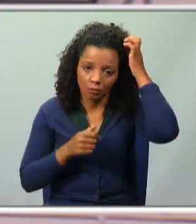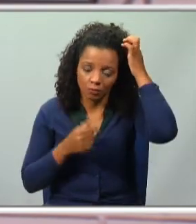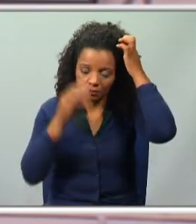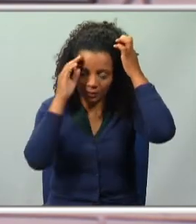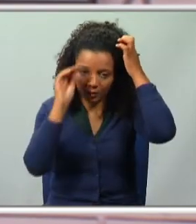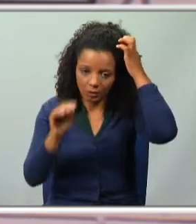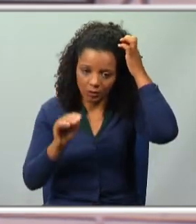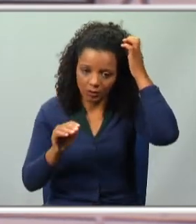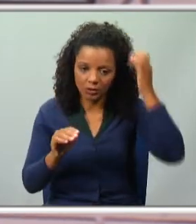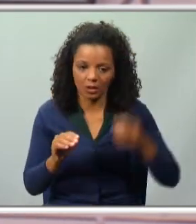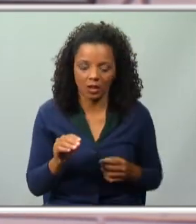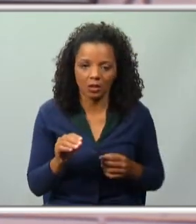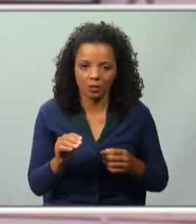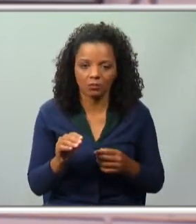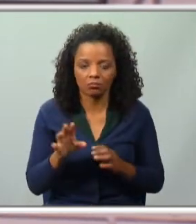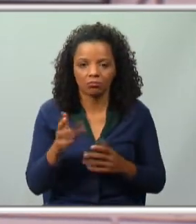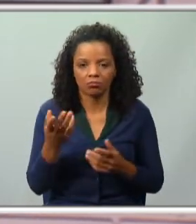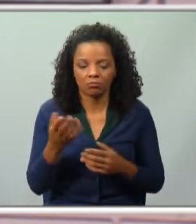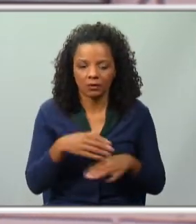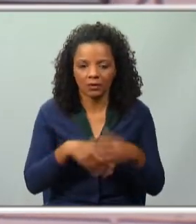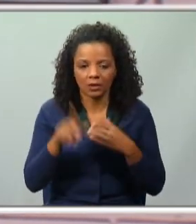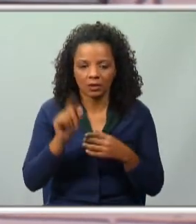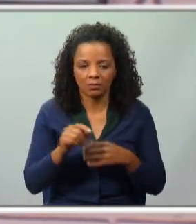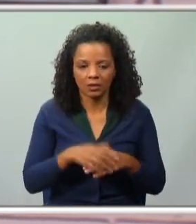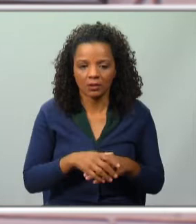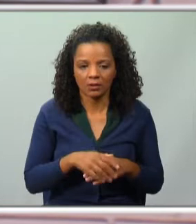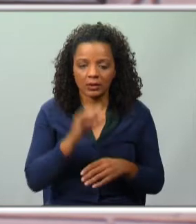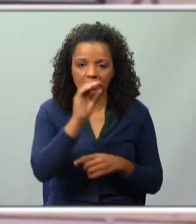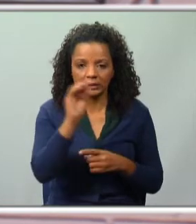conselho de usar a utilizar a especialmente com os temos porque cada 使用建議尤其是和他們在一起，因為每個